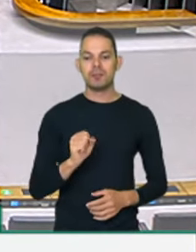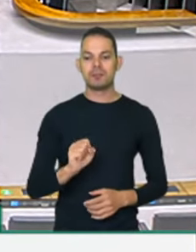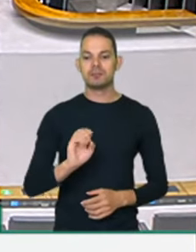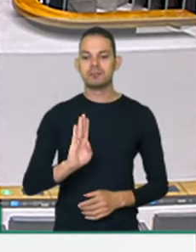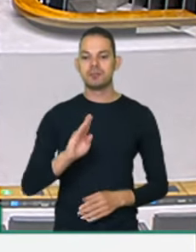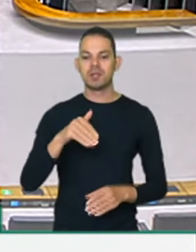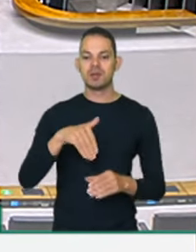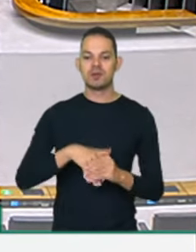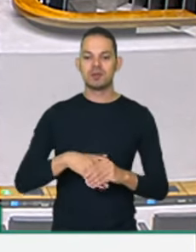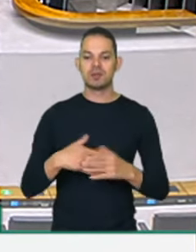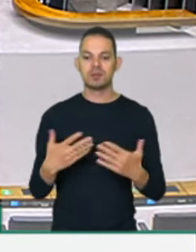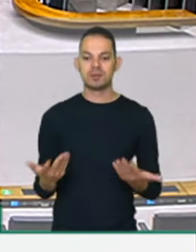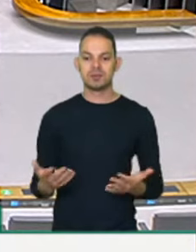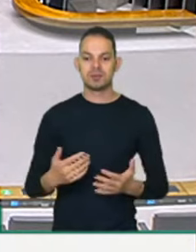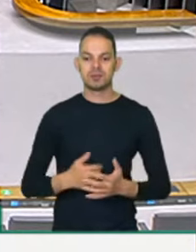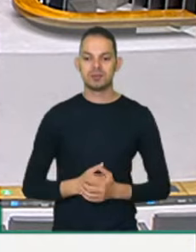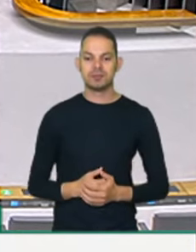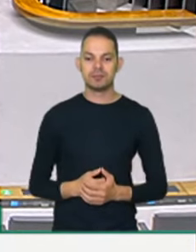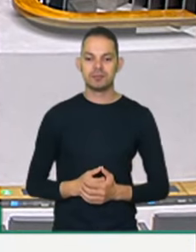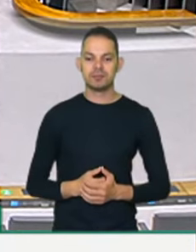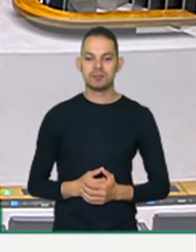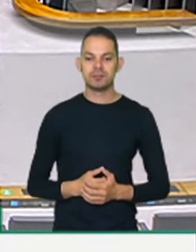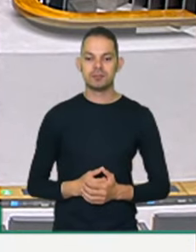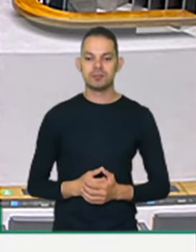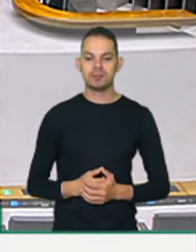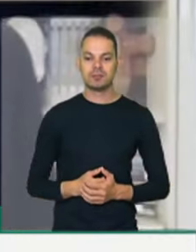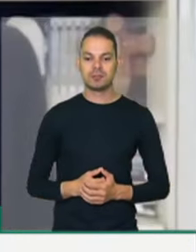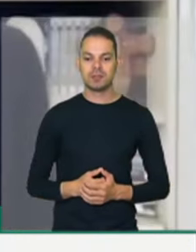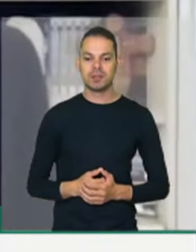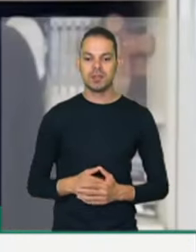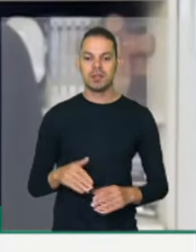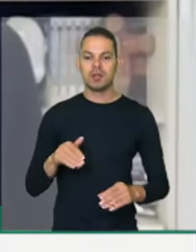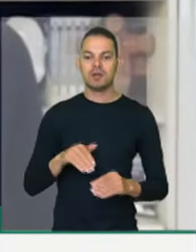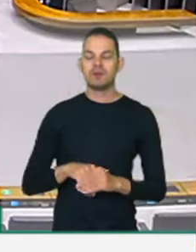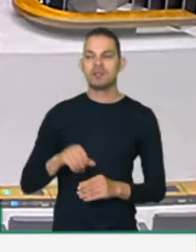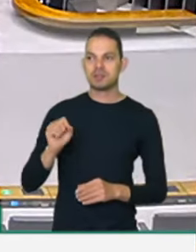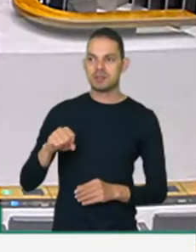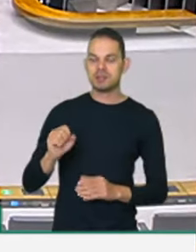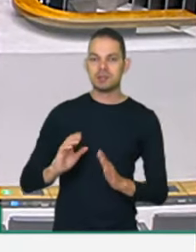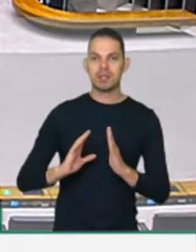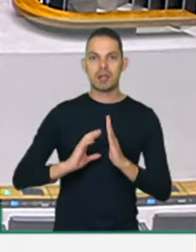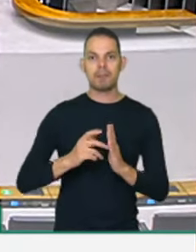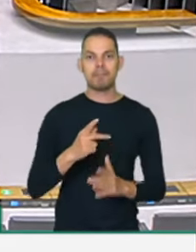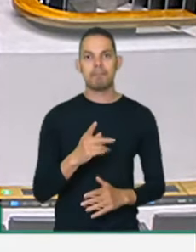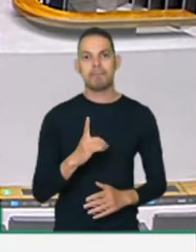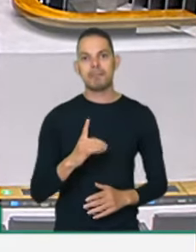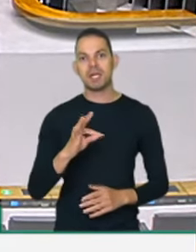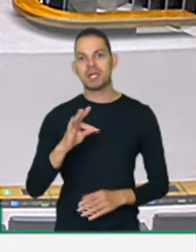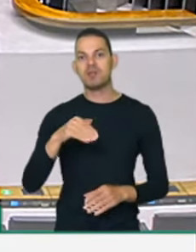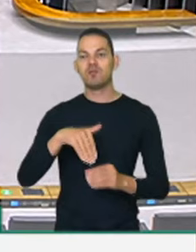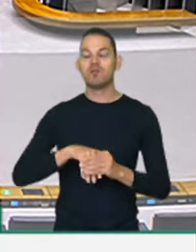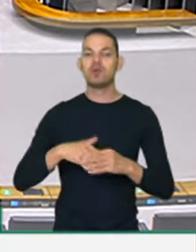ORIENTA O PSB? -- [DEPUTADO]: PSB ORIENTA SIM, SENHOR PRESIDENTE. [PRESIDENTE]: COMO ORIENTA O PDT? [DEPUTADO]: PDT ORIENTA SIM.